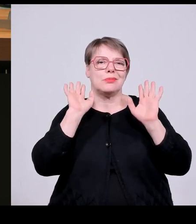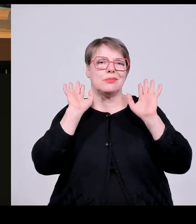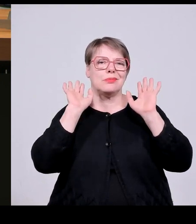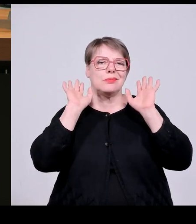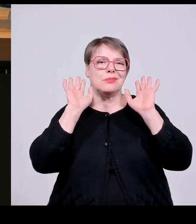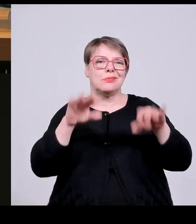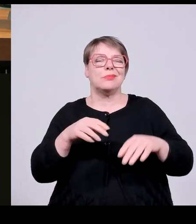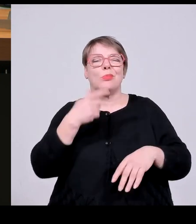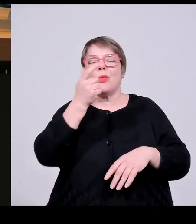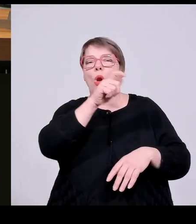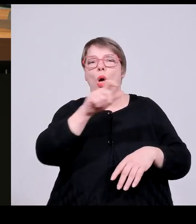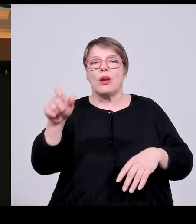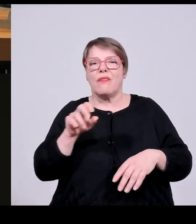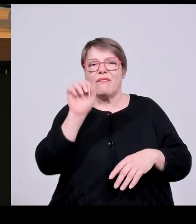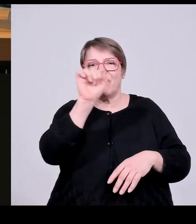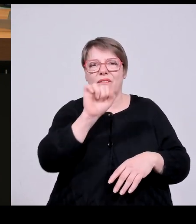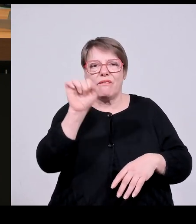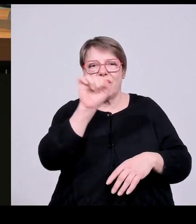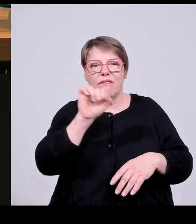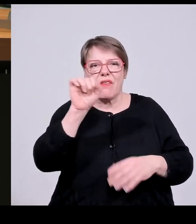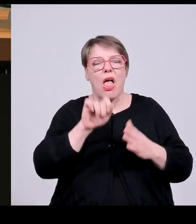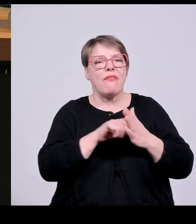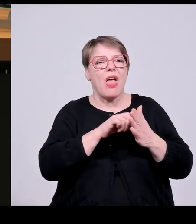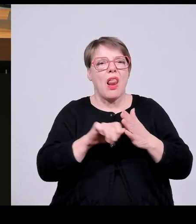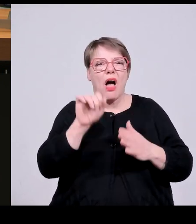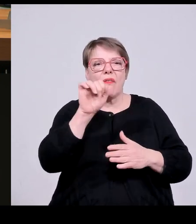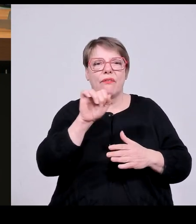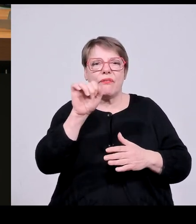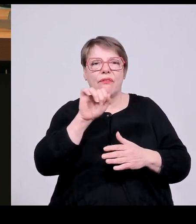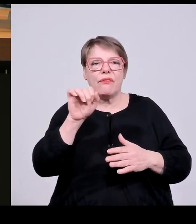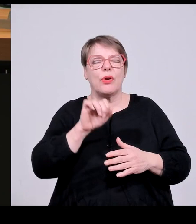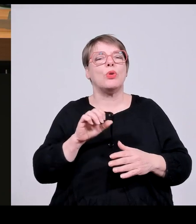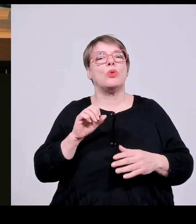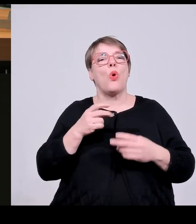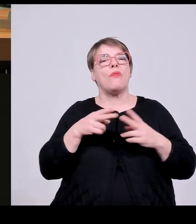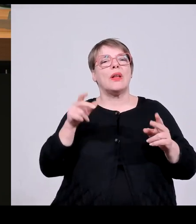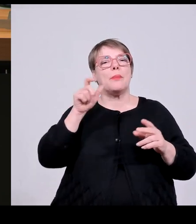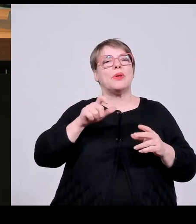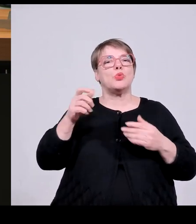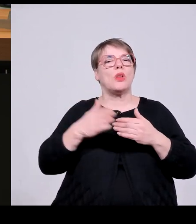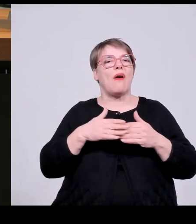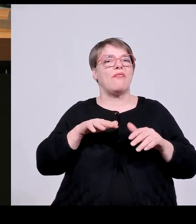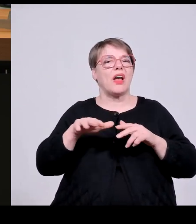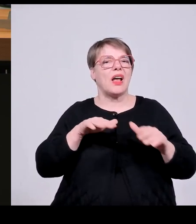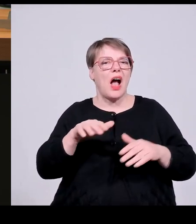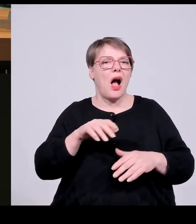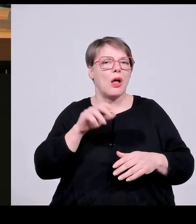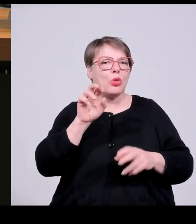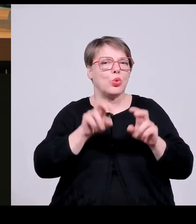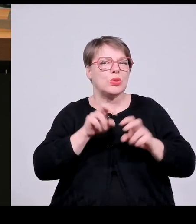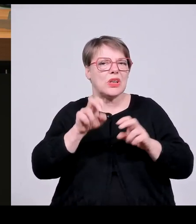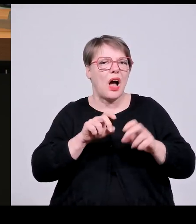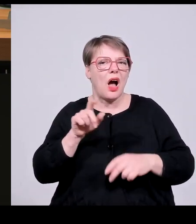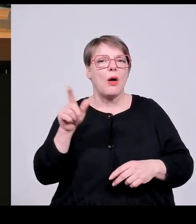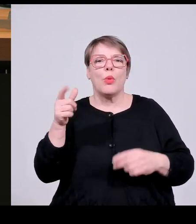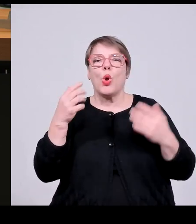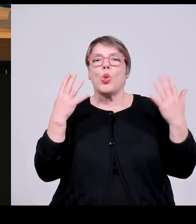gekommen ist einer, eine genau genommen, von den Öffentlich Rechtlichen. Und die hat gleich am Anfang klar gemacht, dass sie darüber nichts